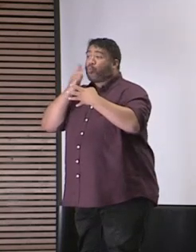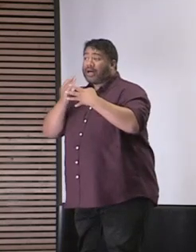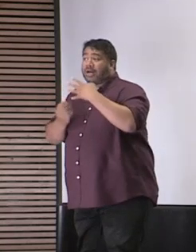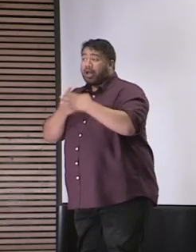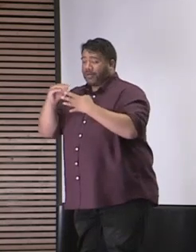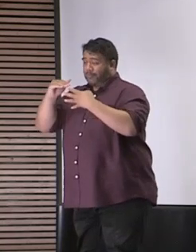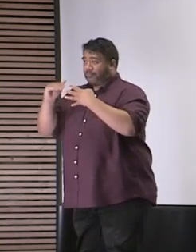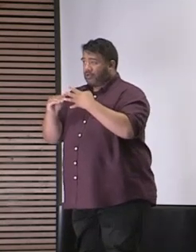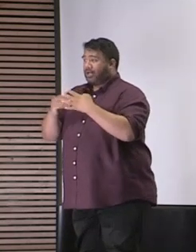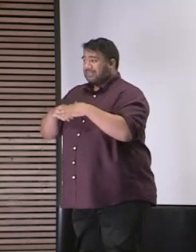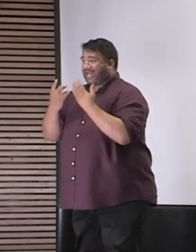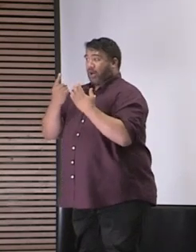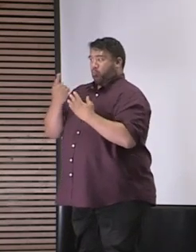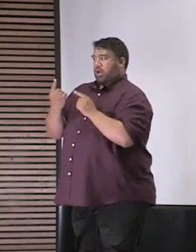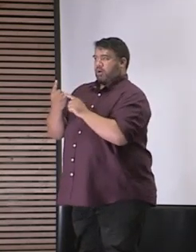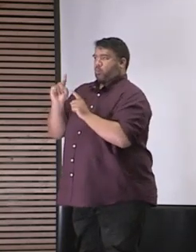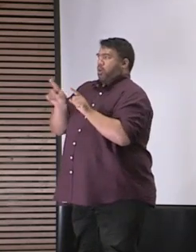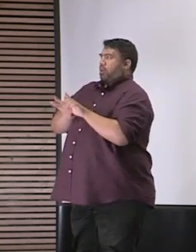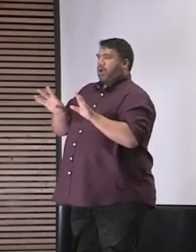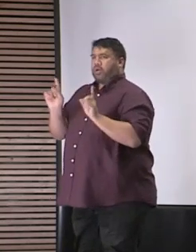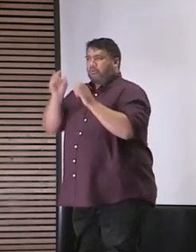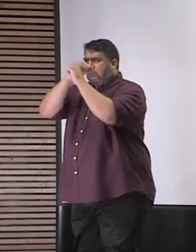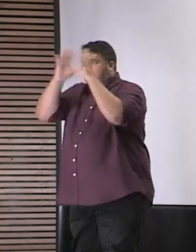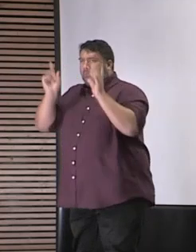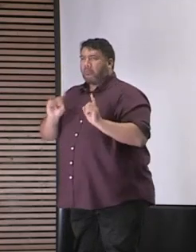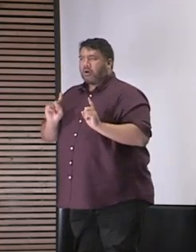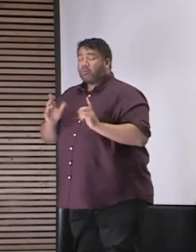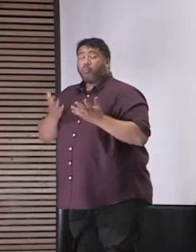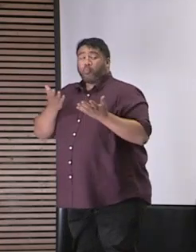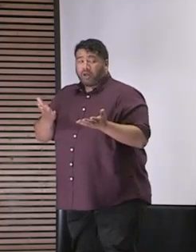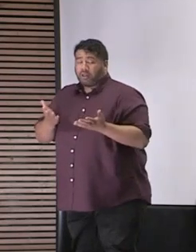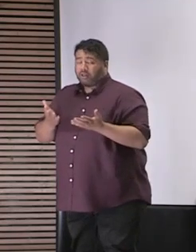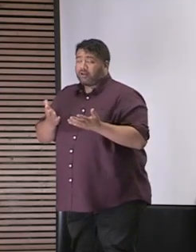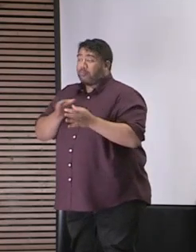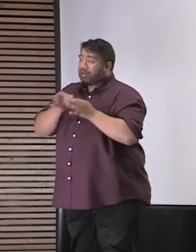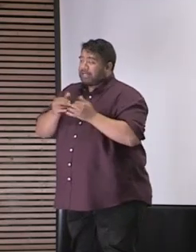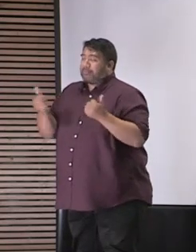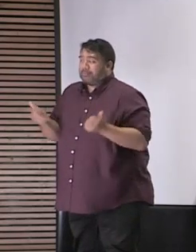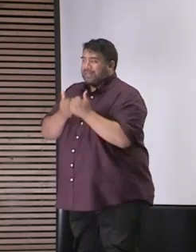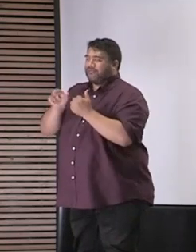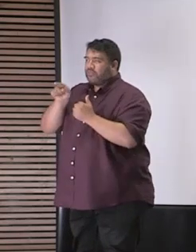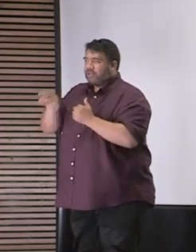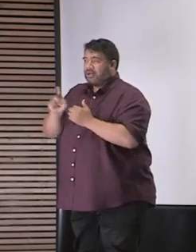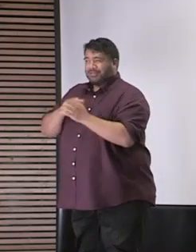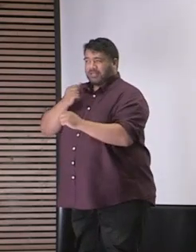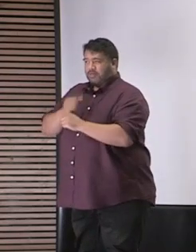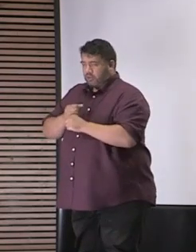más sobre el grupo de Canterbury-Christchurch? ASHLEY